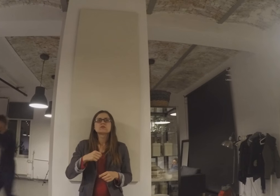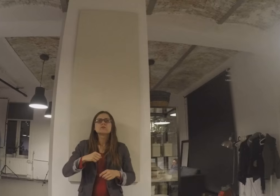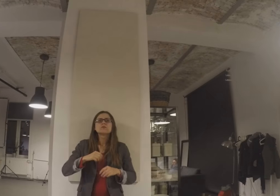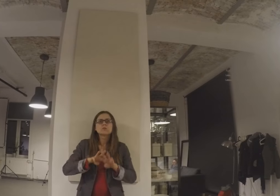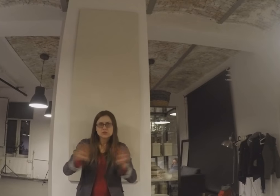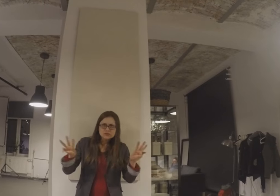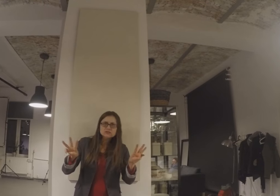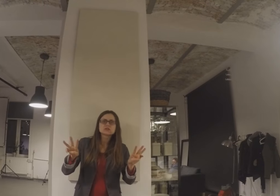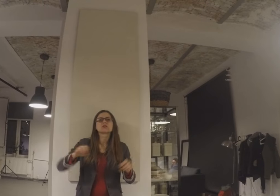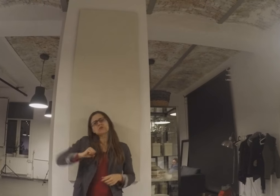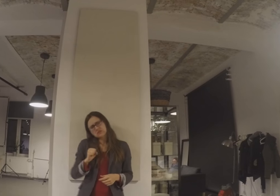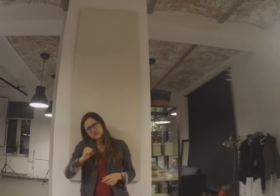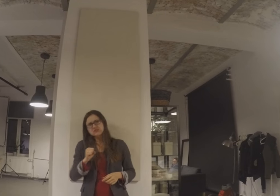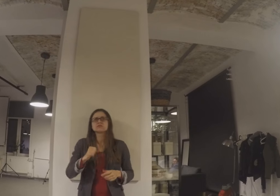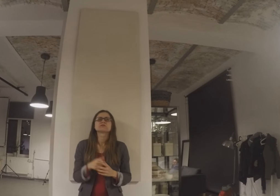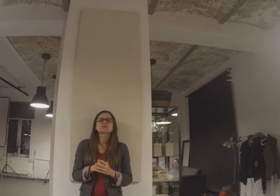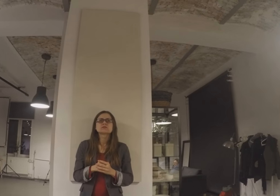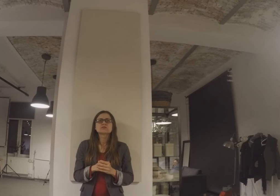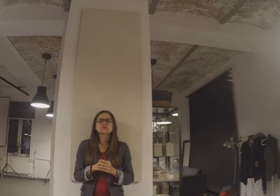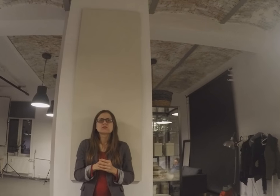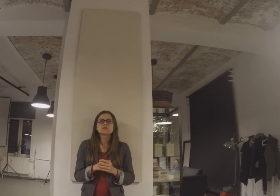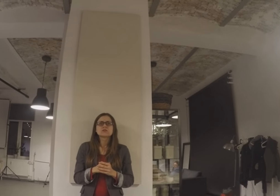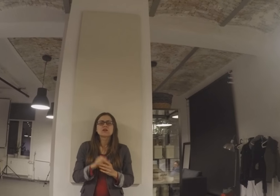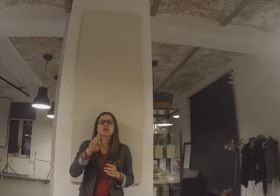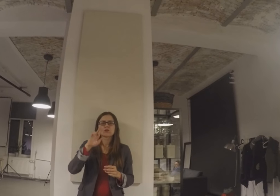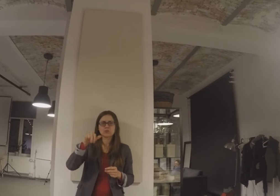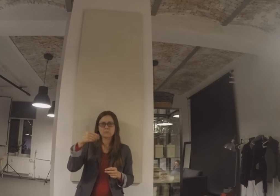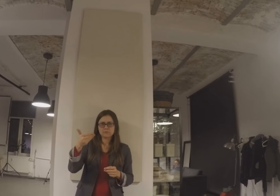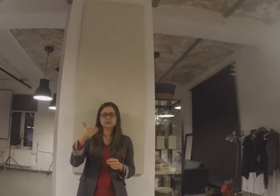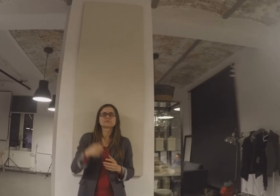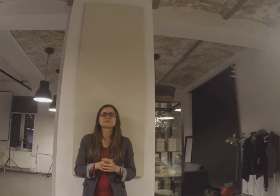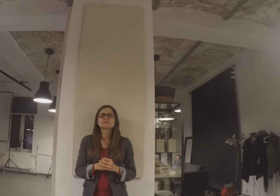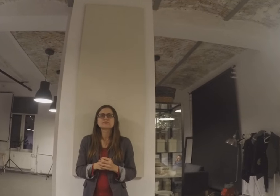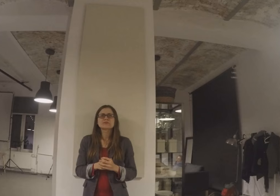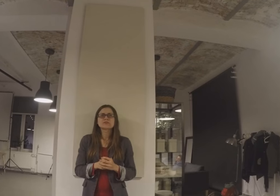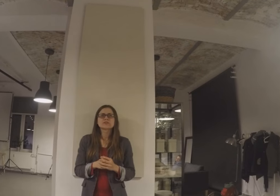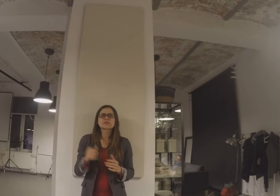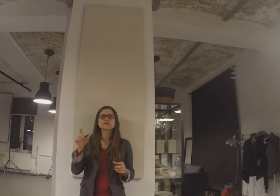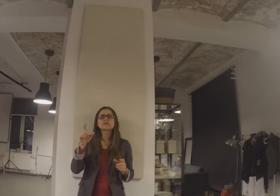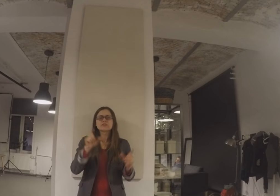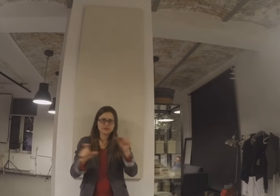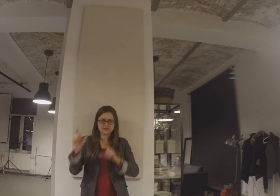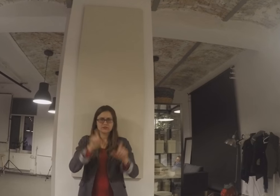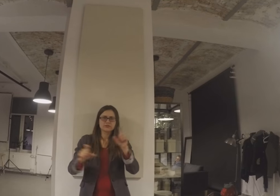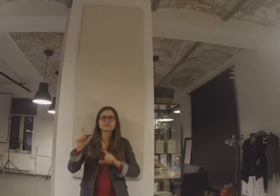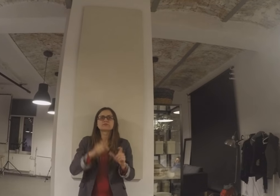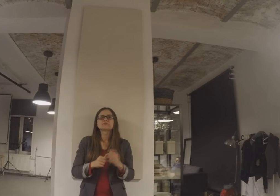Whiskey Rum Cocktail